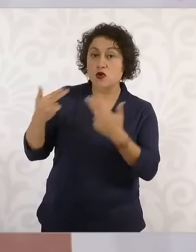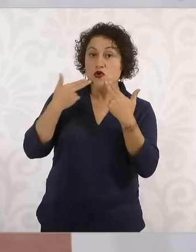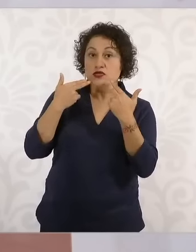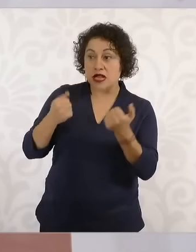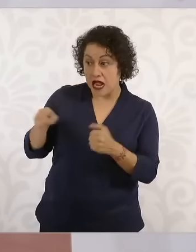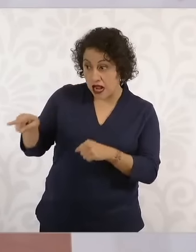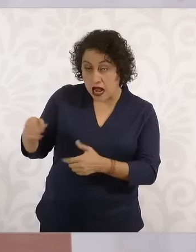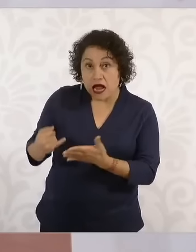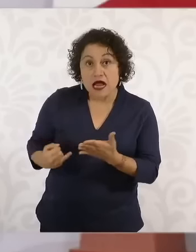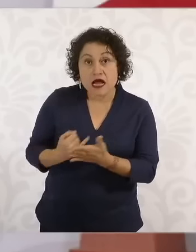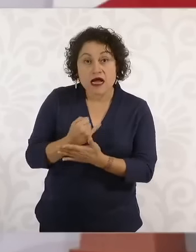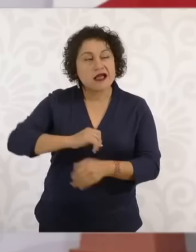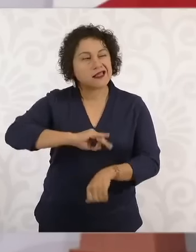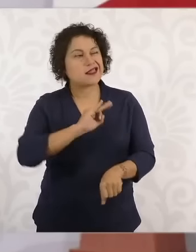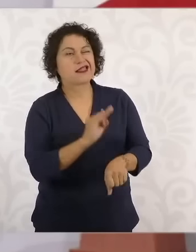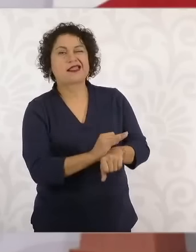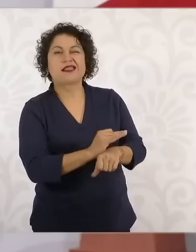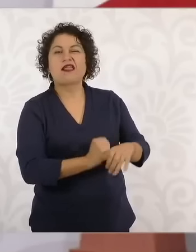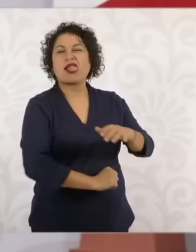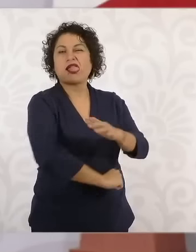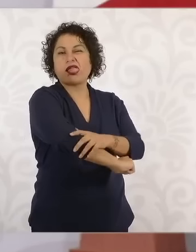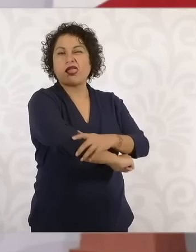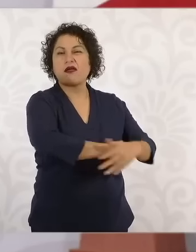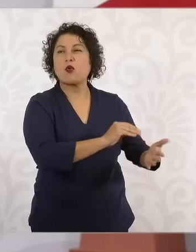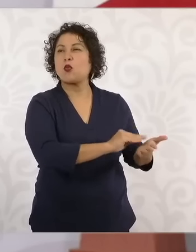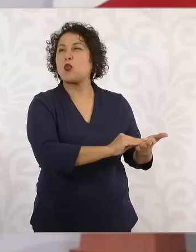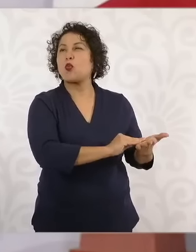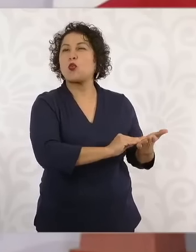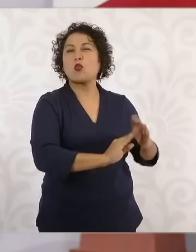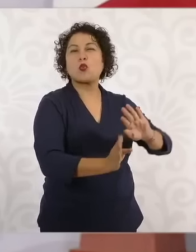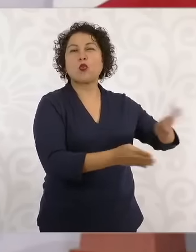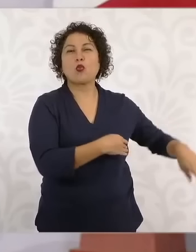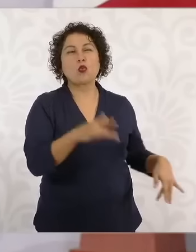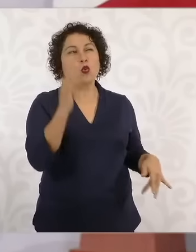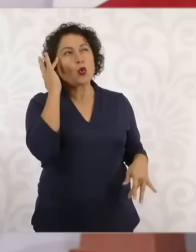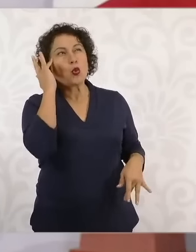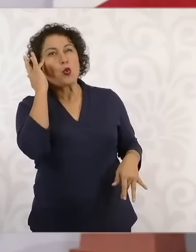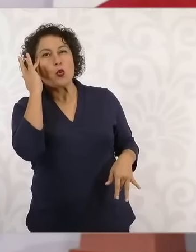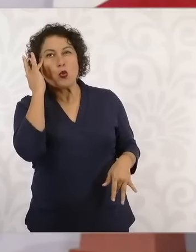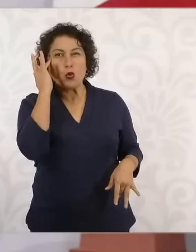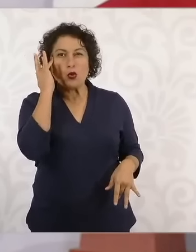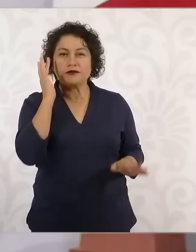con donarle a alguien de acuerdo a alguna subjetividad o criterio, con donar impuestos.